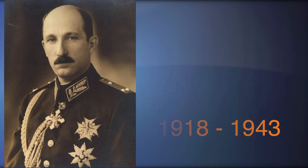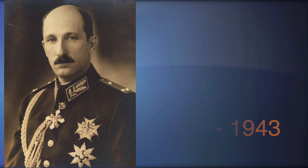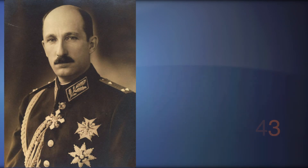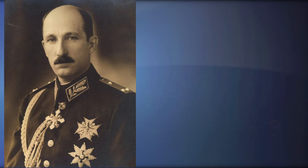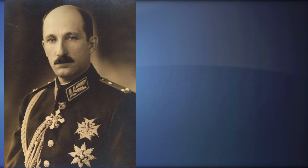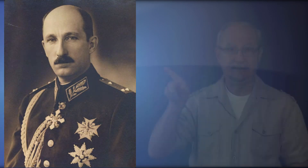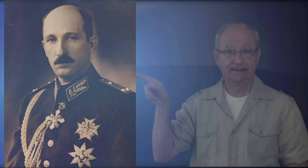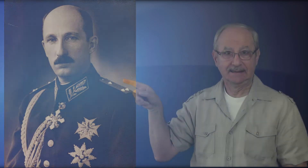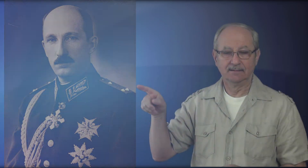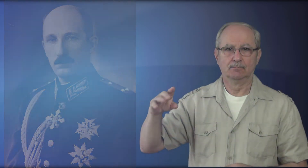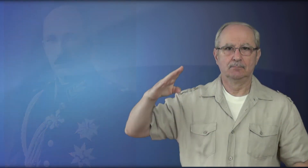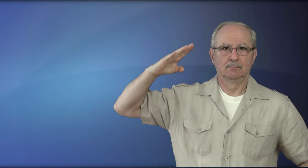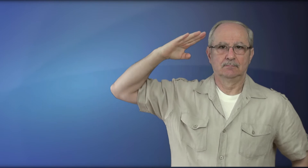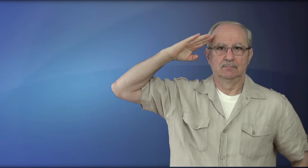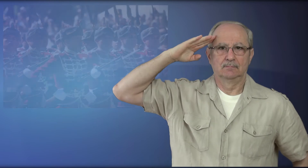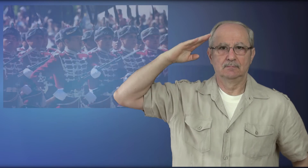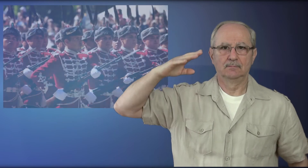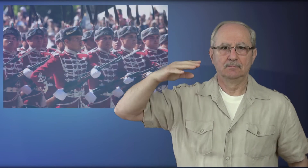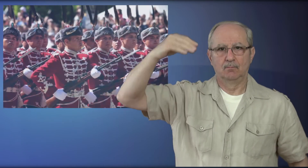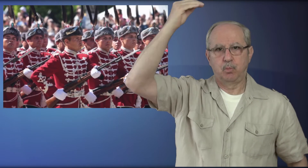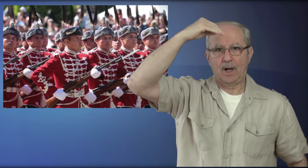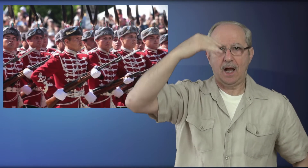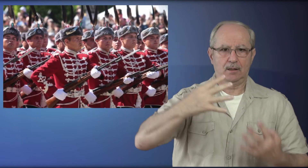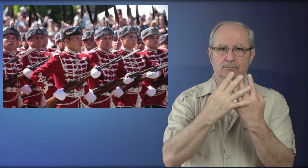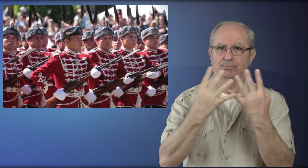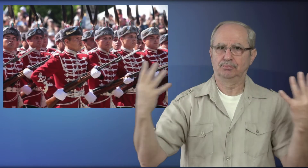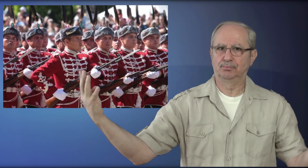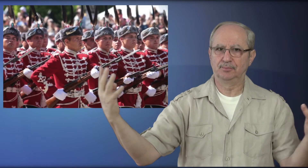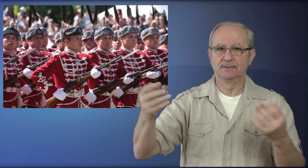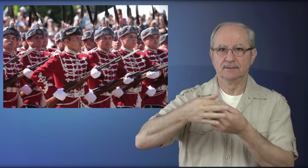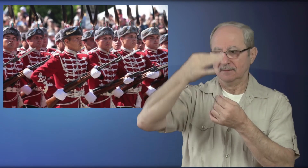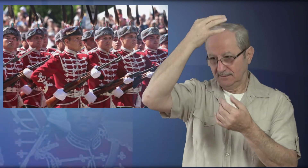Zu der Zeit des König Boris III trug heute bulgarischen Soldaten Guards Uniform.